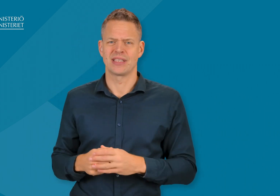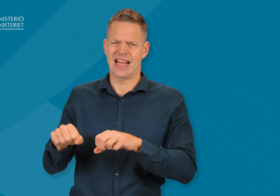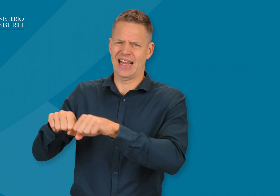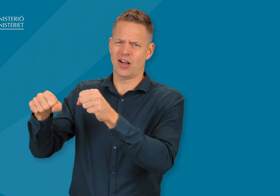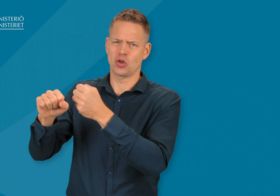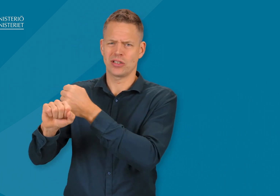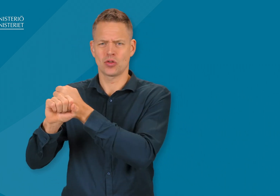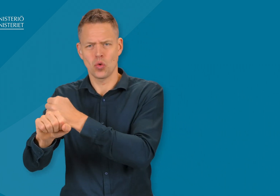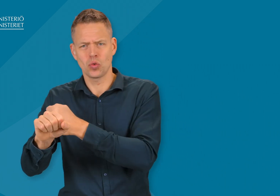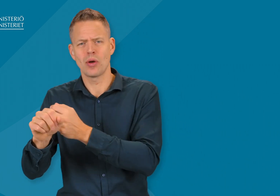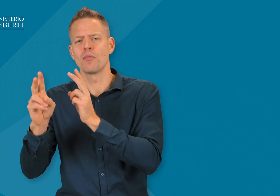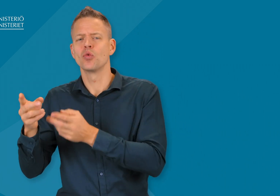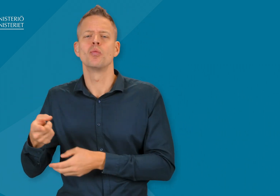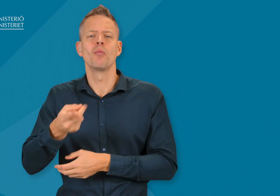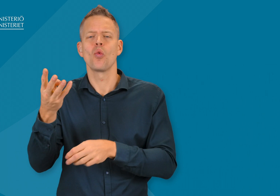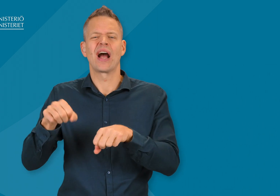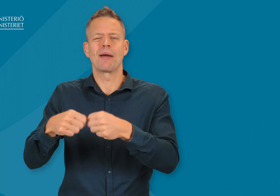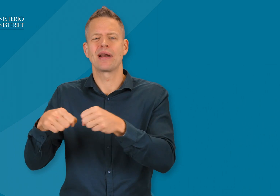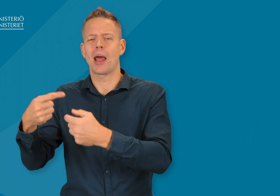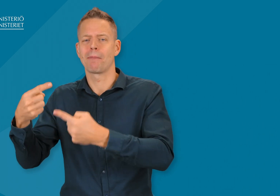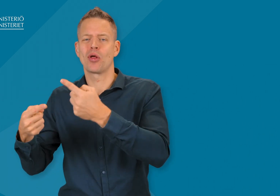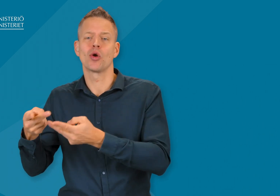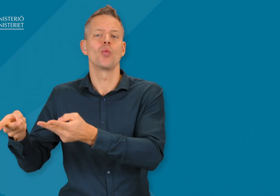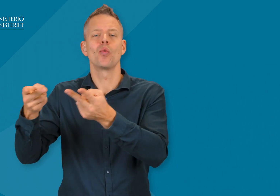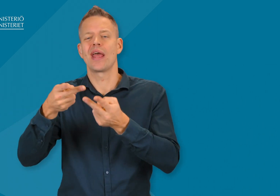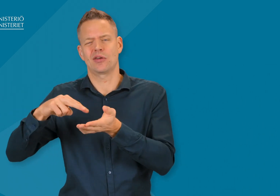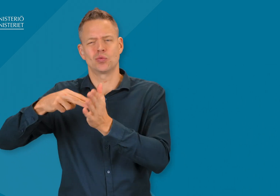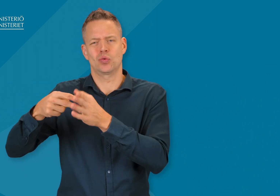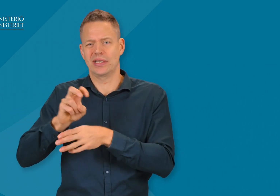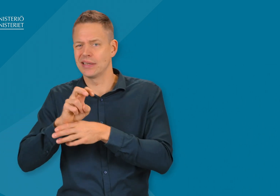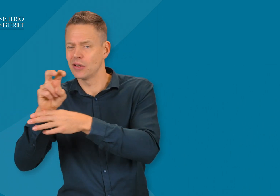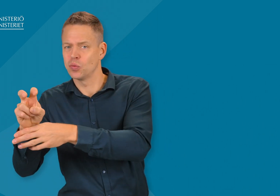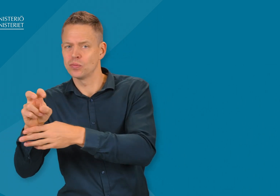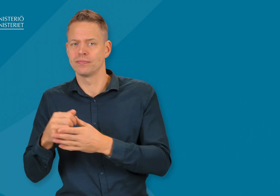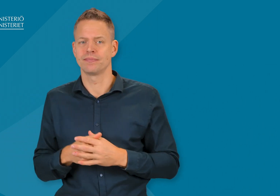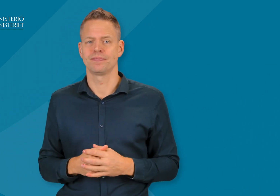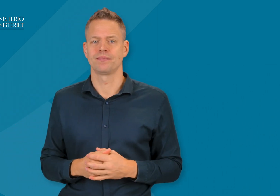• rikoksentorjunnan ja muun kriminaali- politiikan yleinen suunnittelu